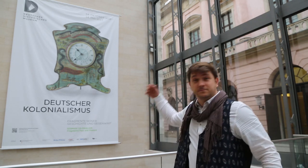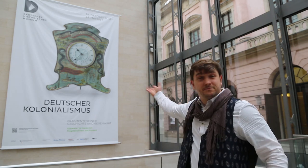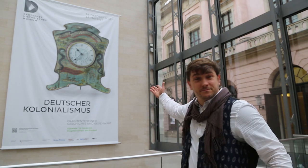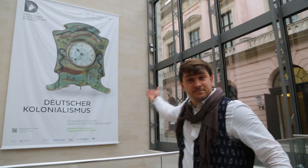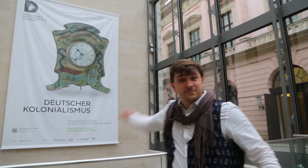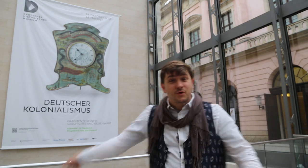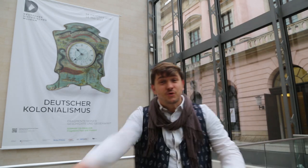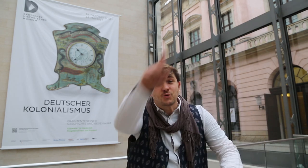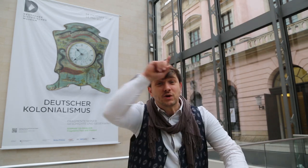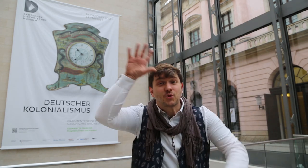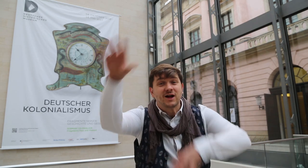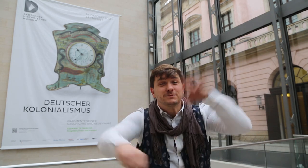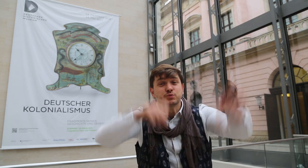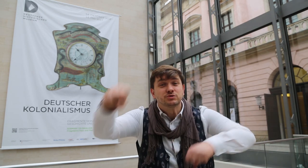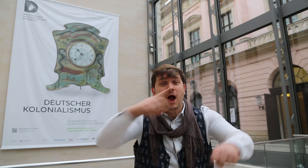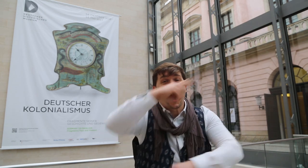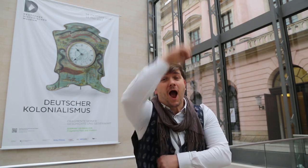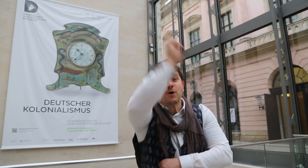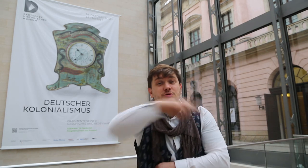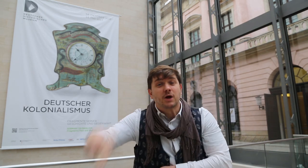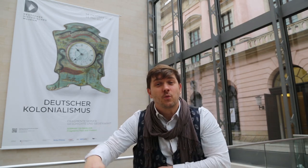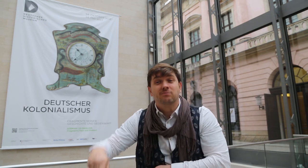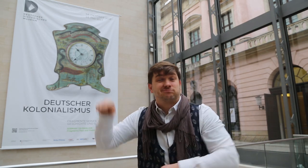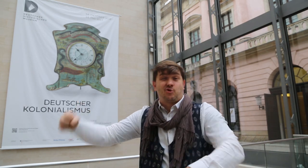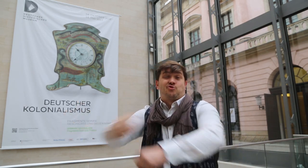Voilà! Wir stellen Euch die Ausstellung zum Deutschen Kolonialismus vor.